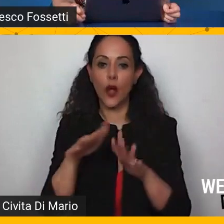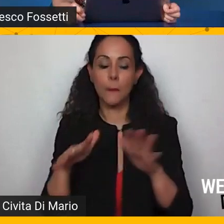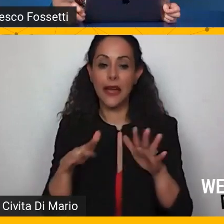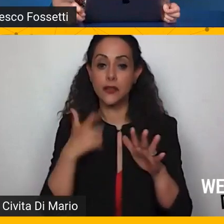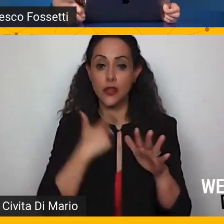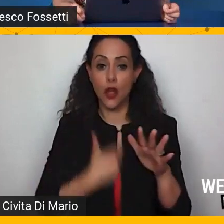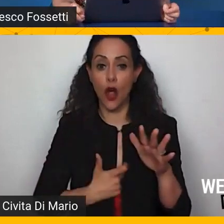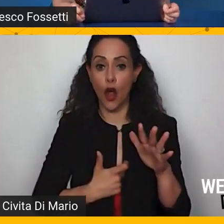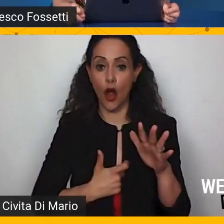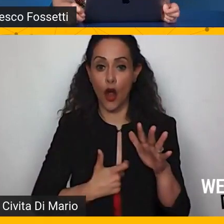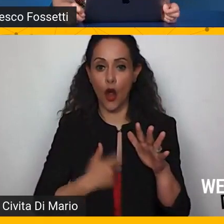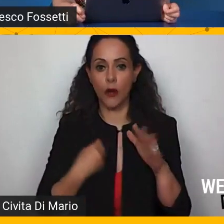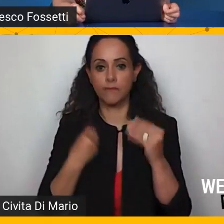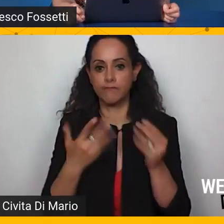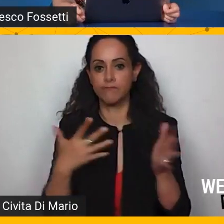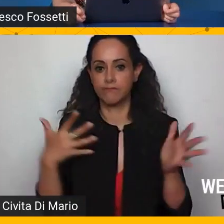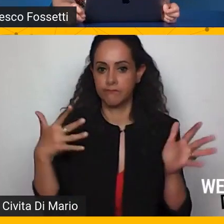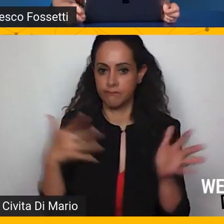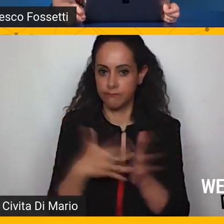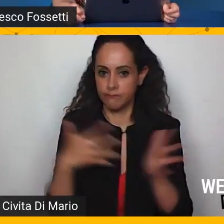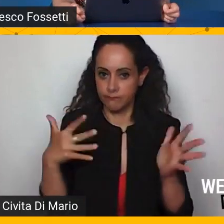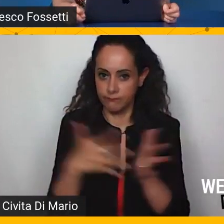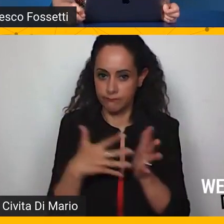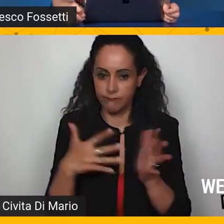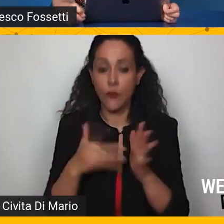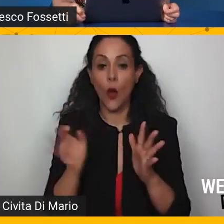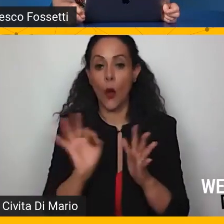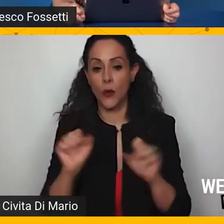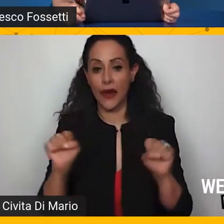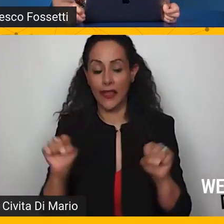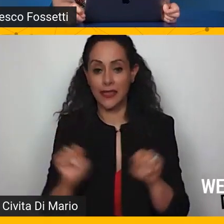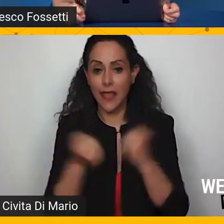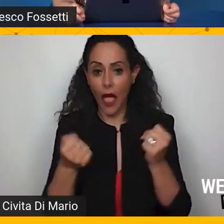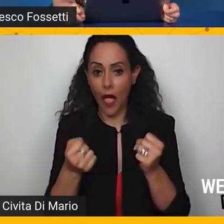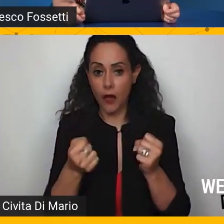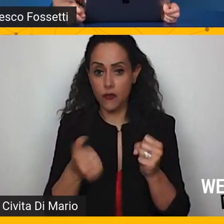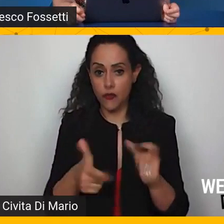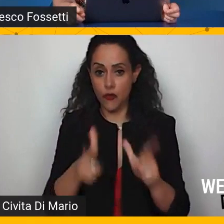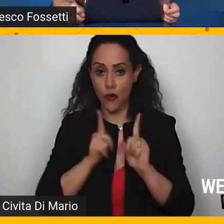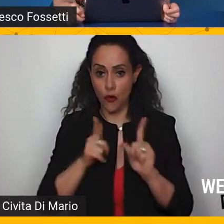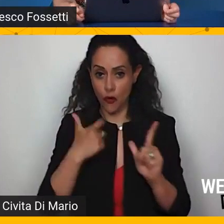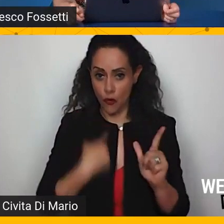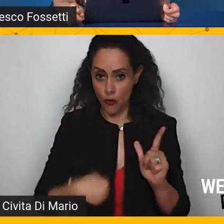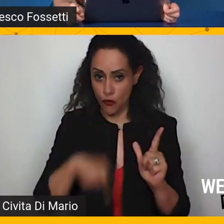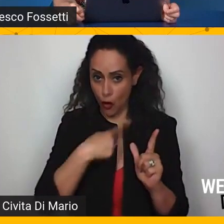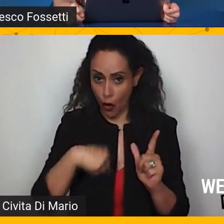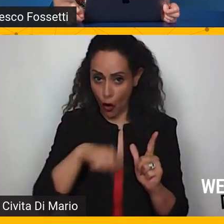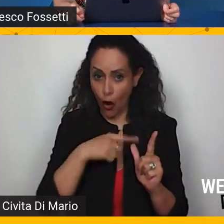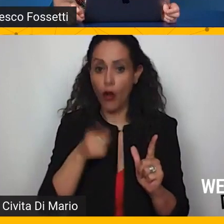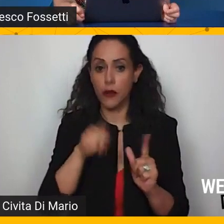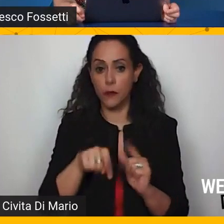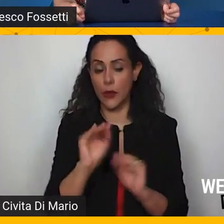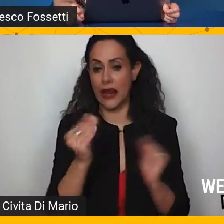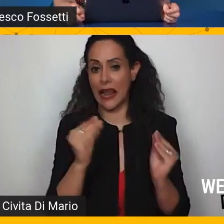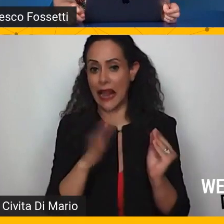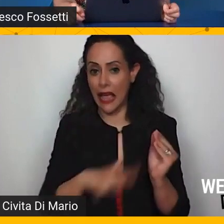che possono mh creare imbarazzo o a volte anche danno a noi ma